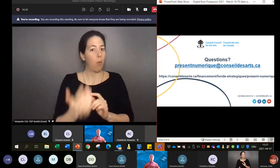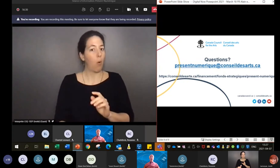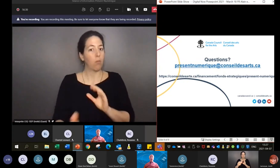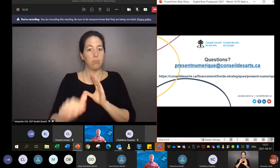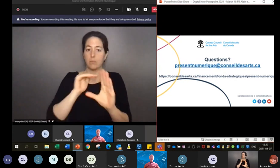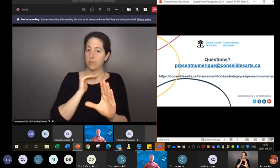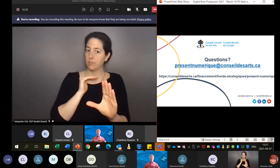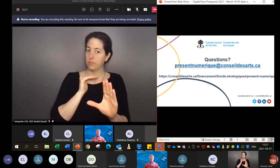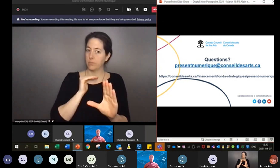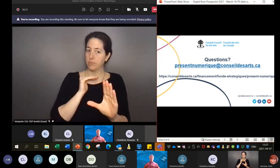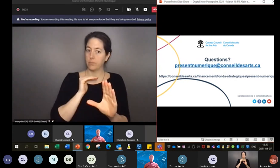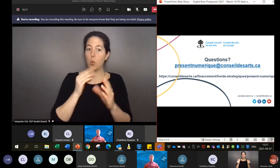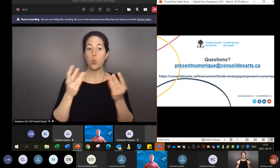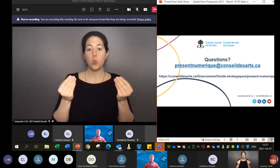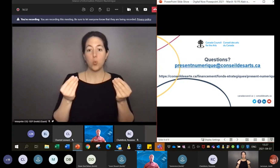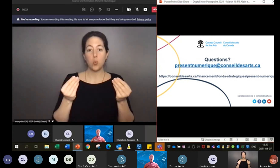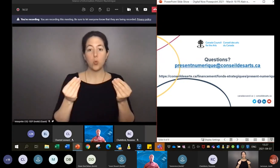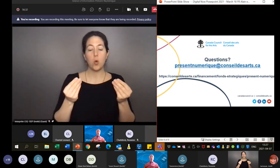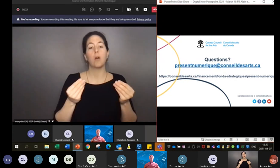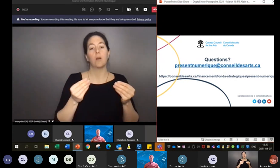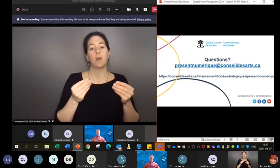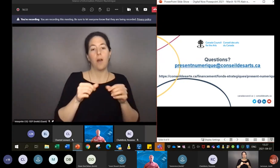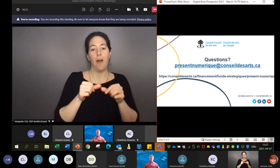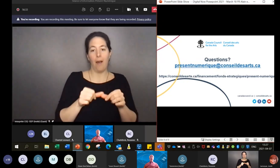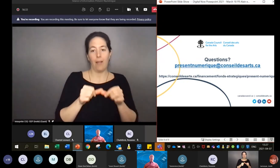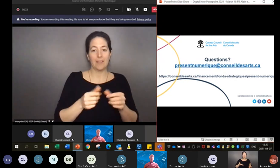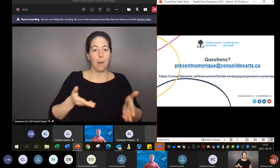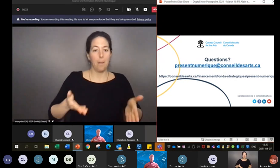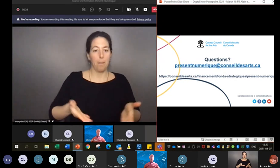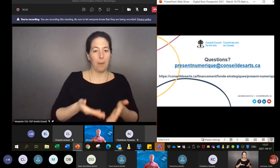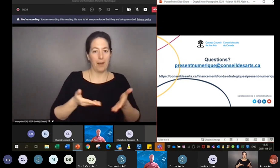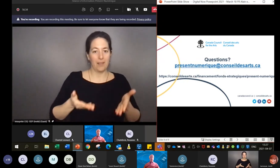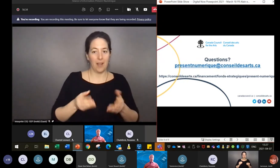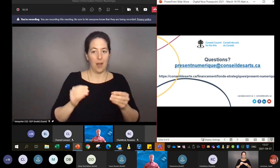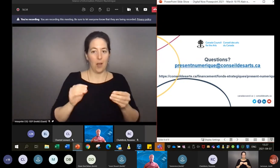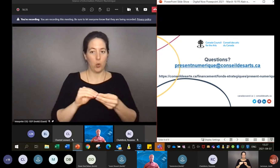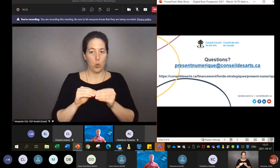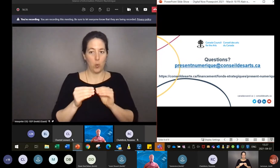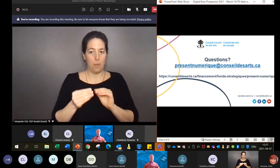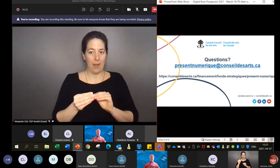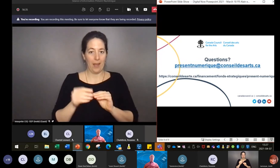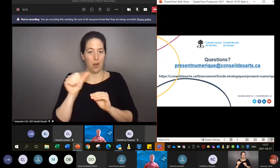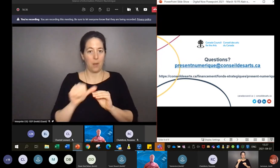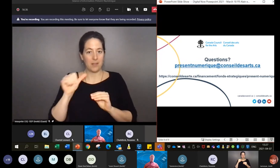presentnumerique@conseildesarts.ca.